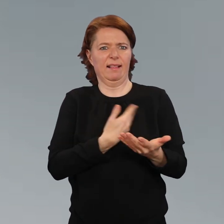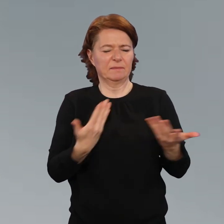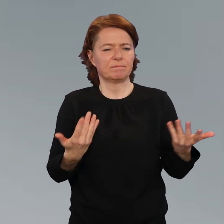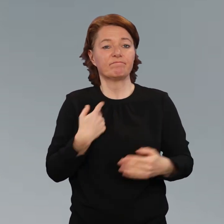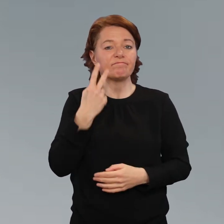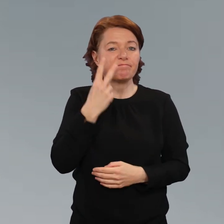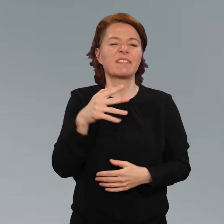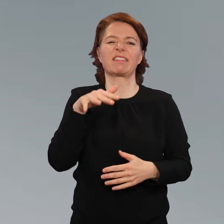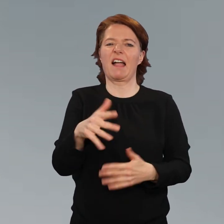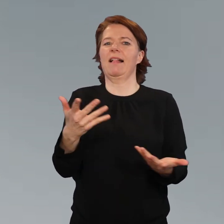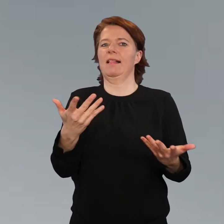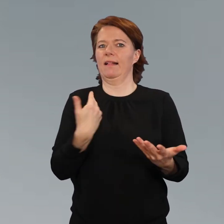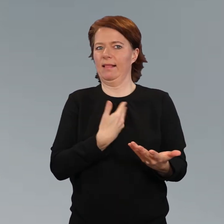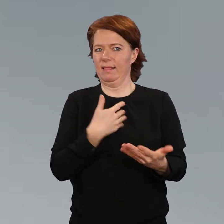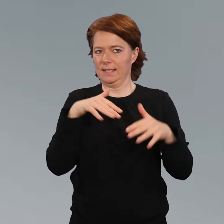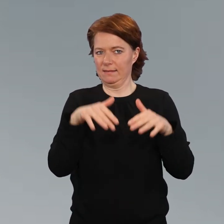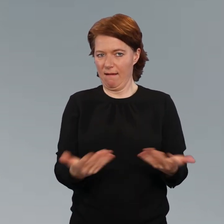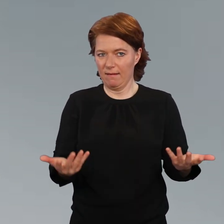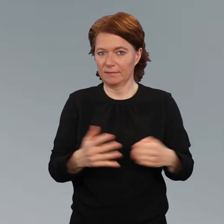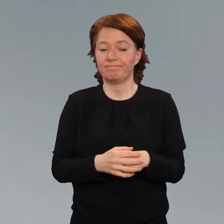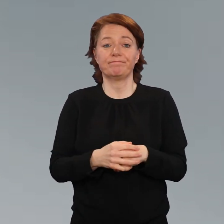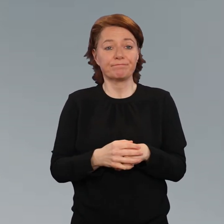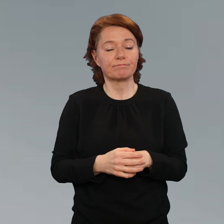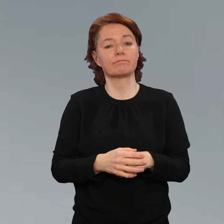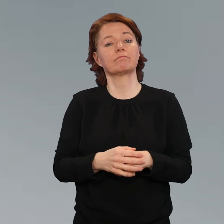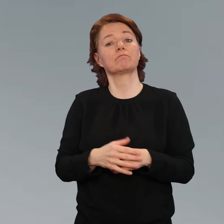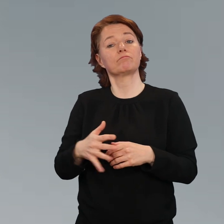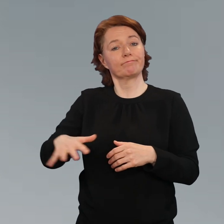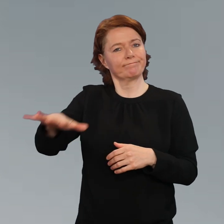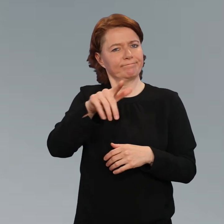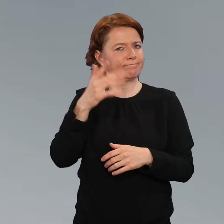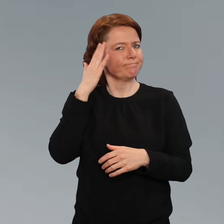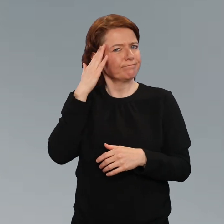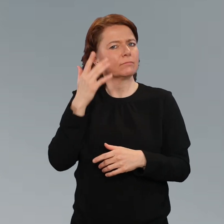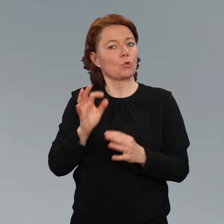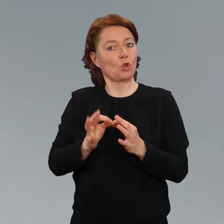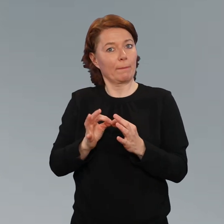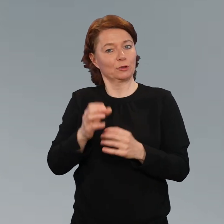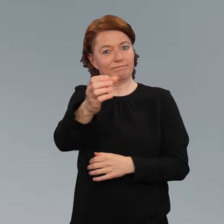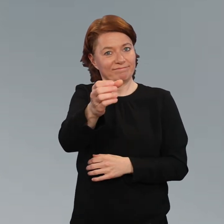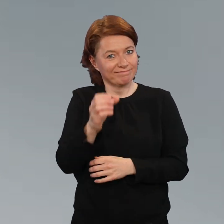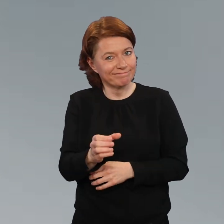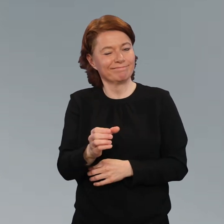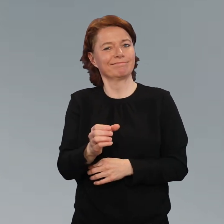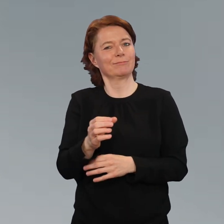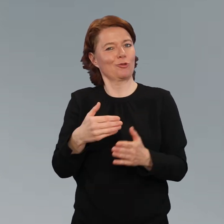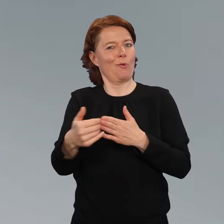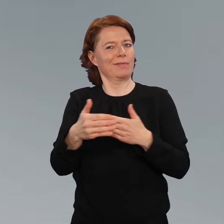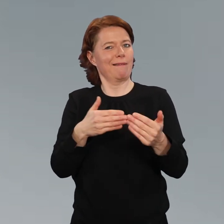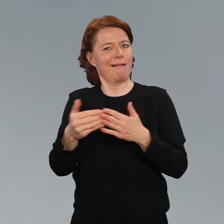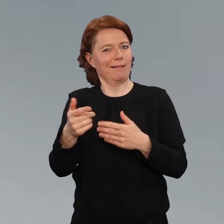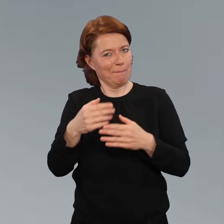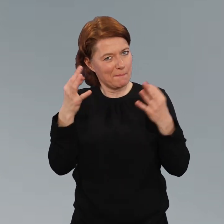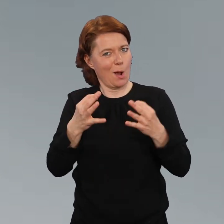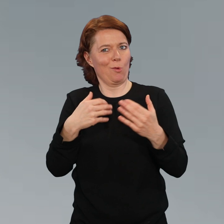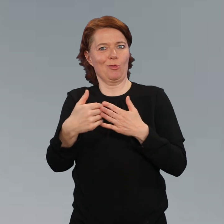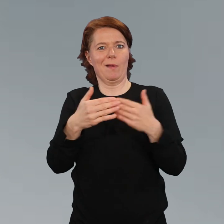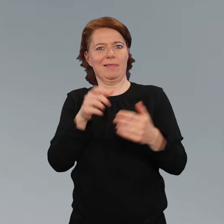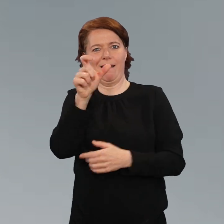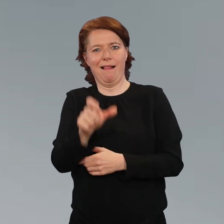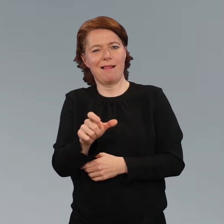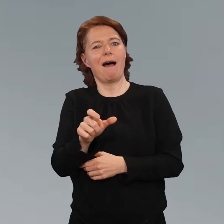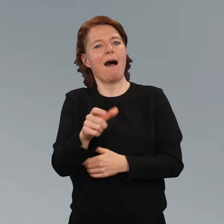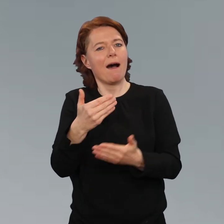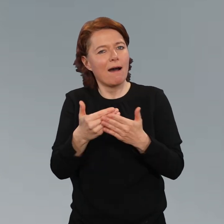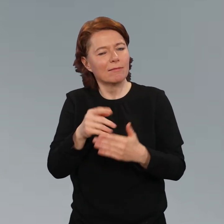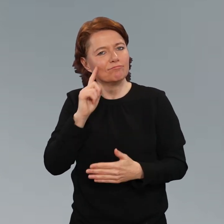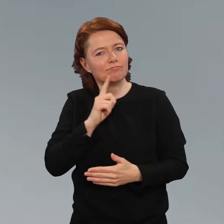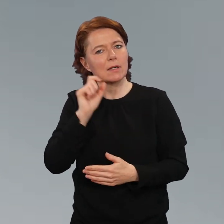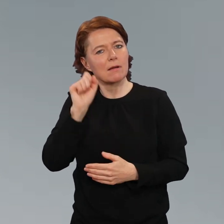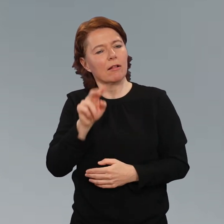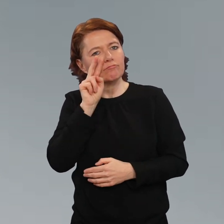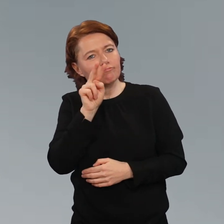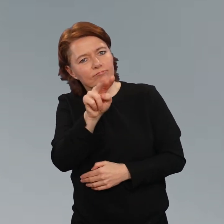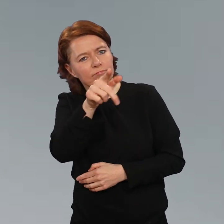Wir erkennen hier ein Dilemma: Einerseits ist eine neutrale Verdolmetschung notwendig, damit sich auch Gehörlose